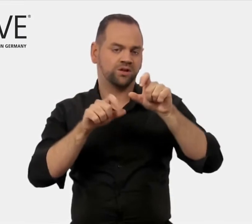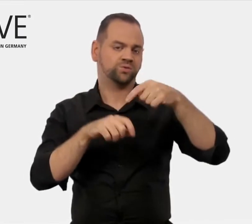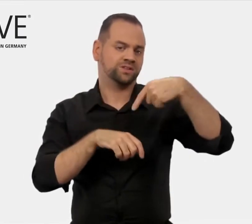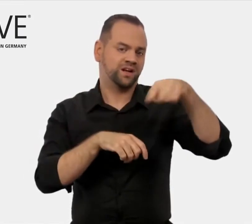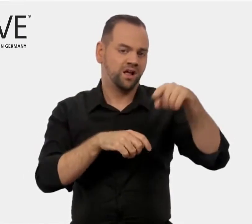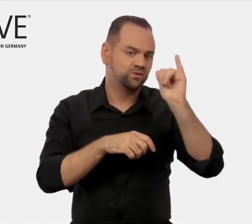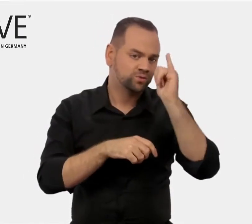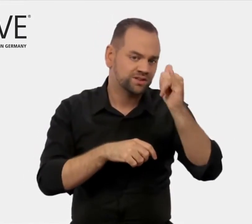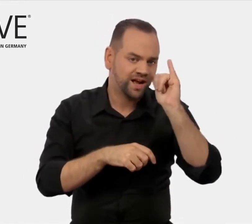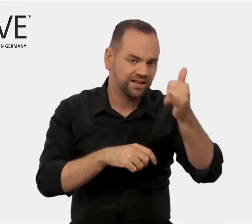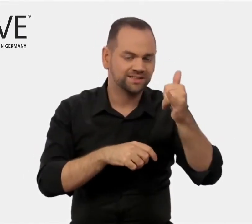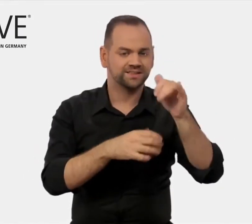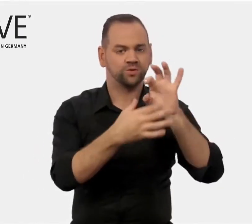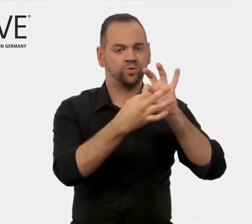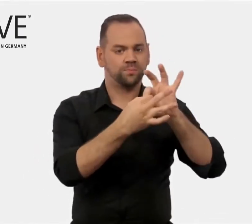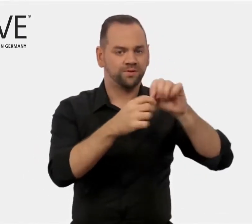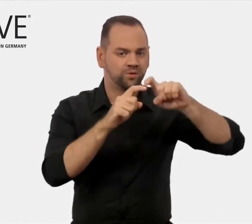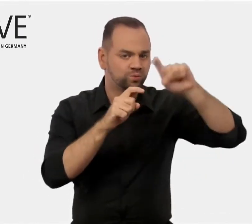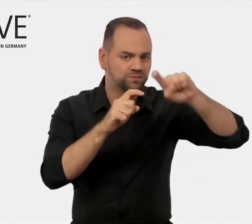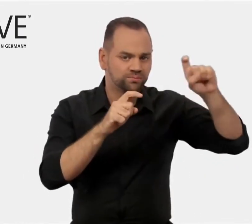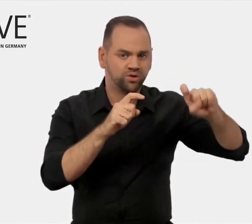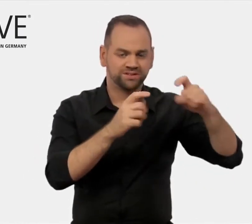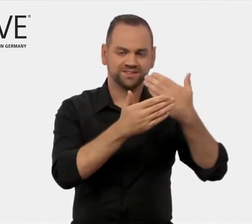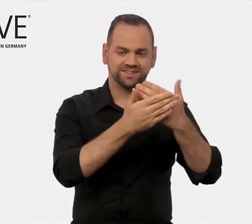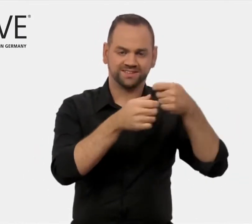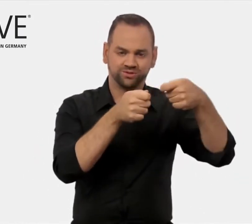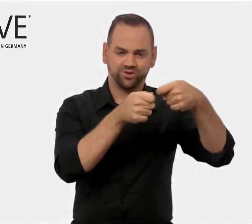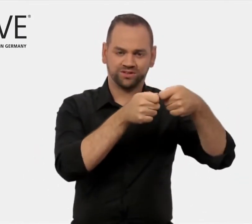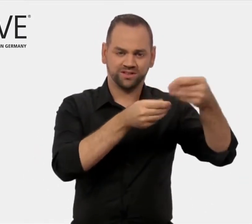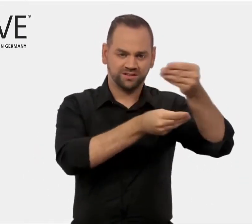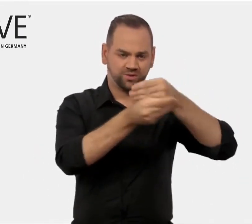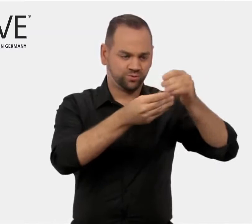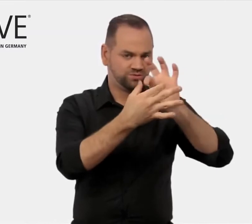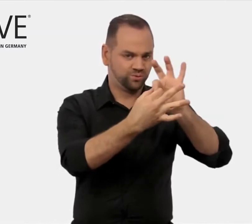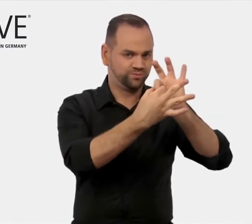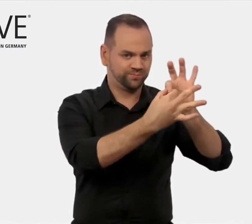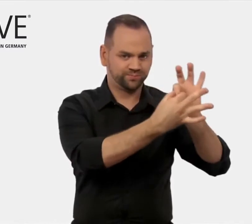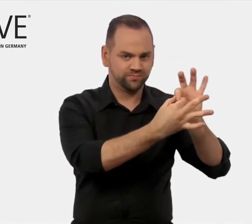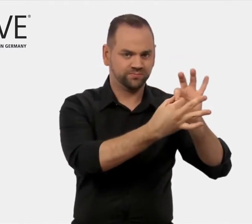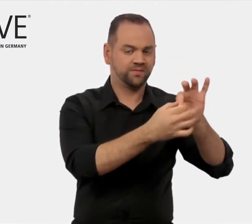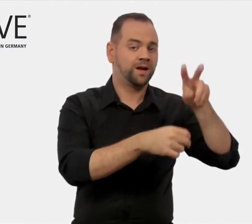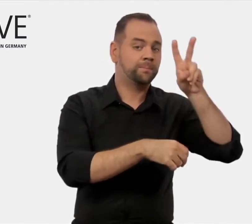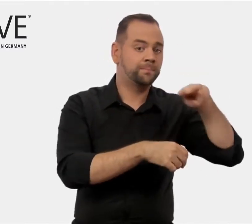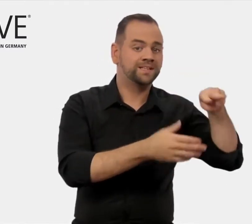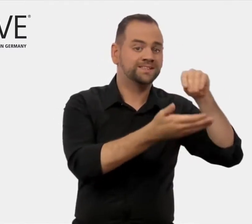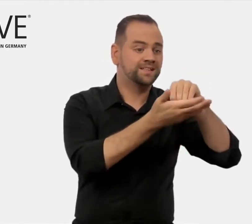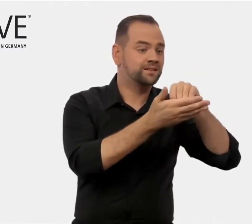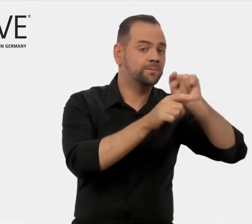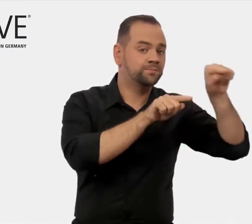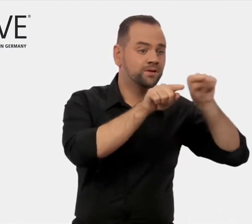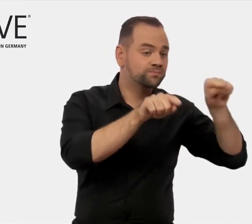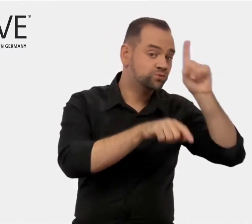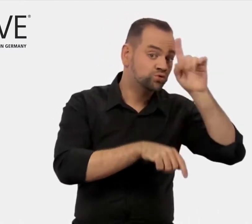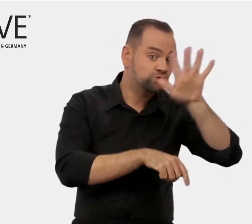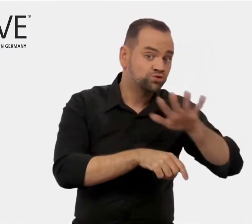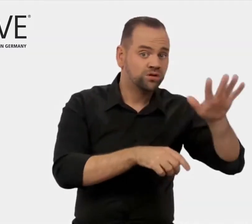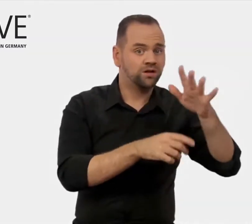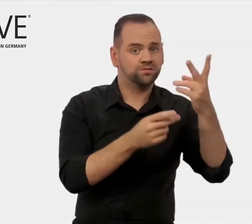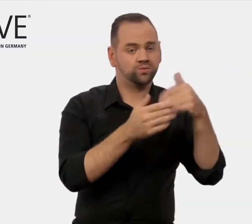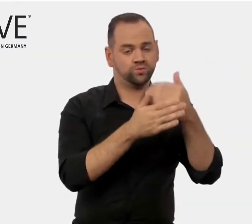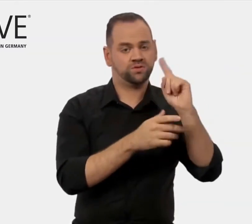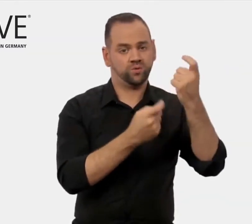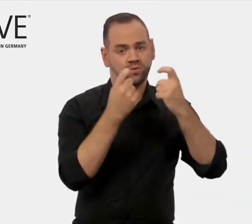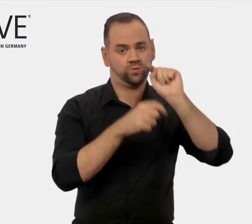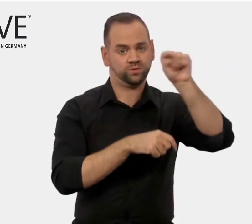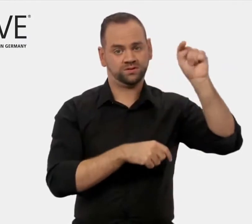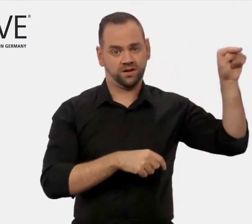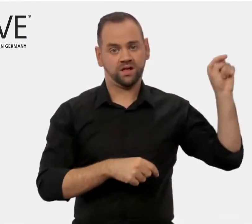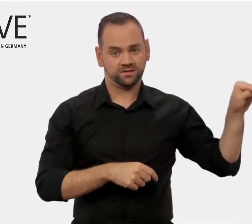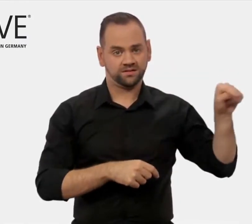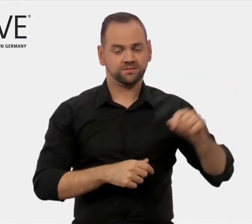Delegationsreisen, Kooperationsbörsen oder Messebeteiligungen im Inland und Ausland.